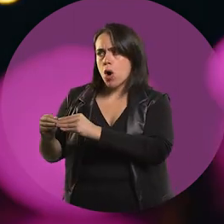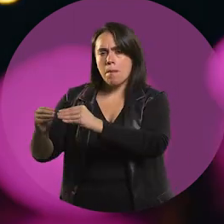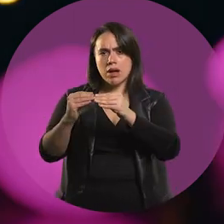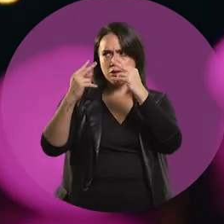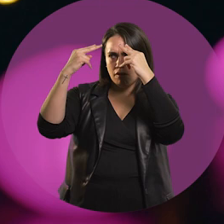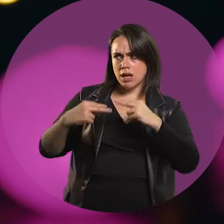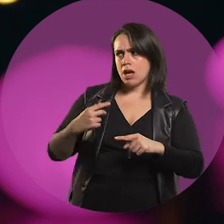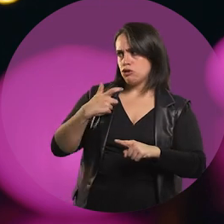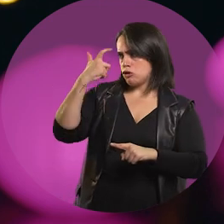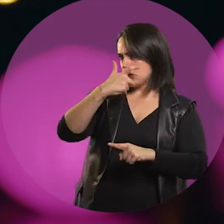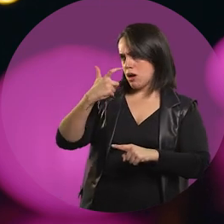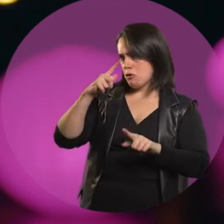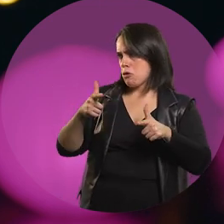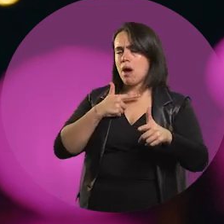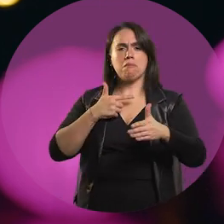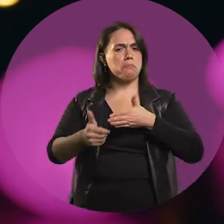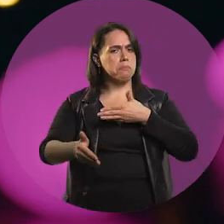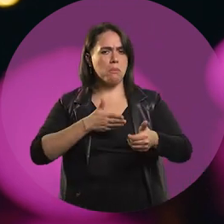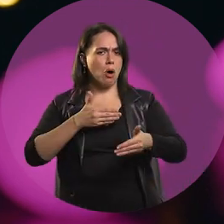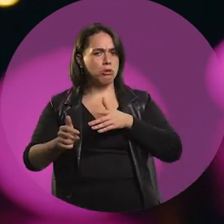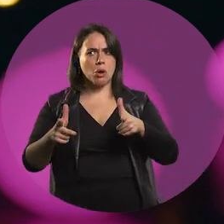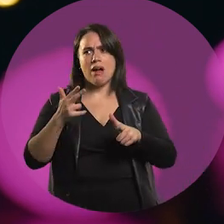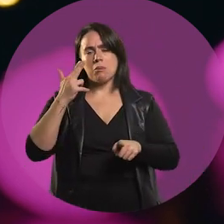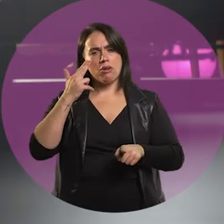que yo fuese una persona ciega y nunca hubo grandes dramas.